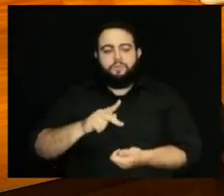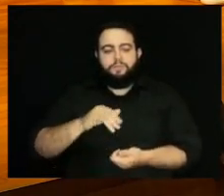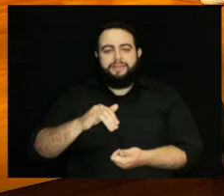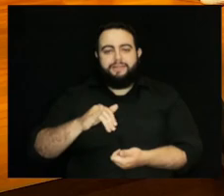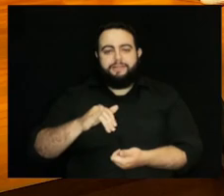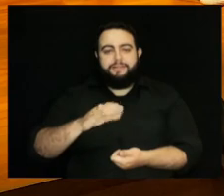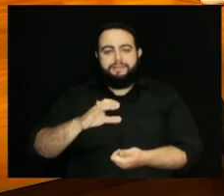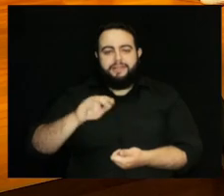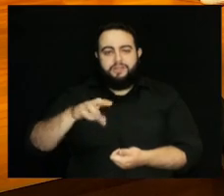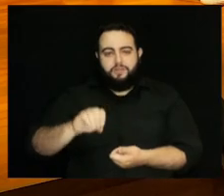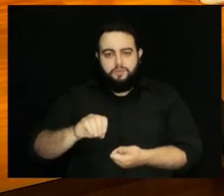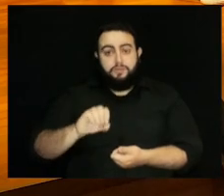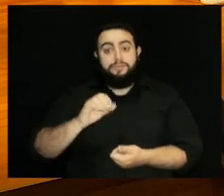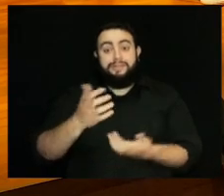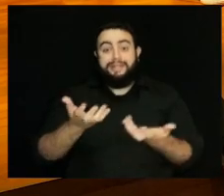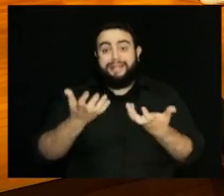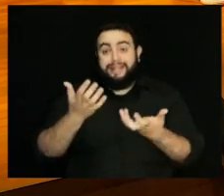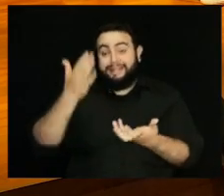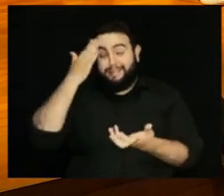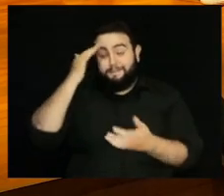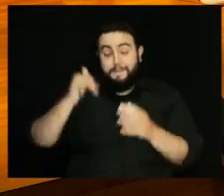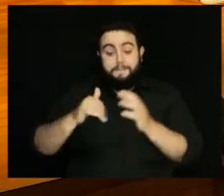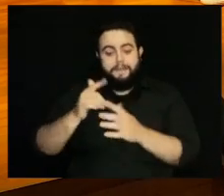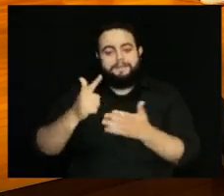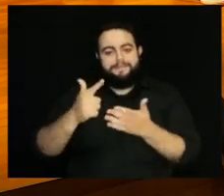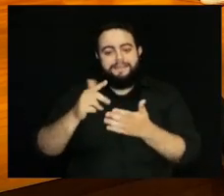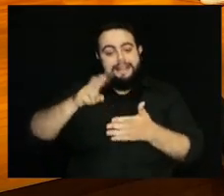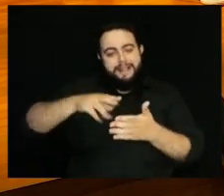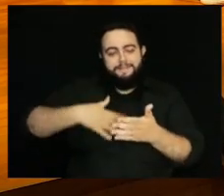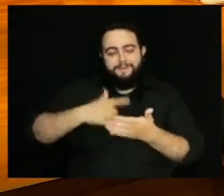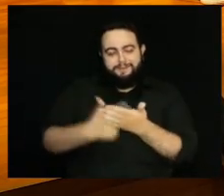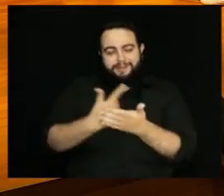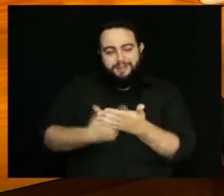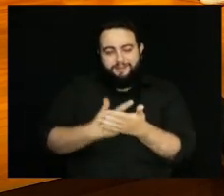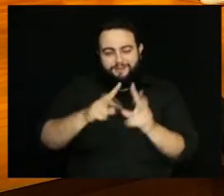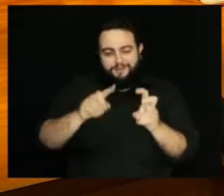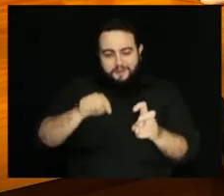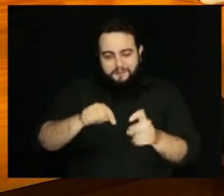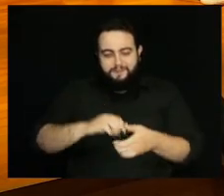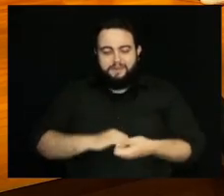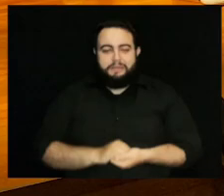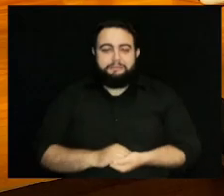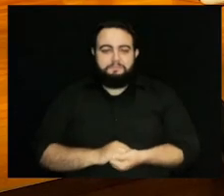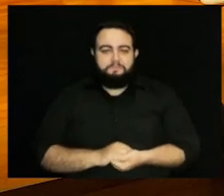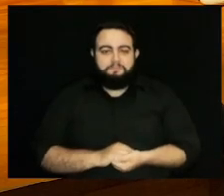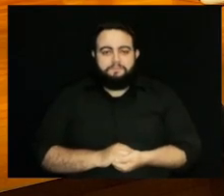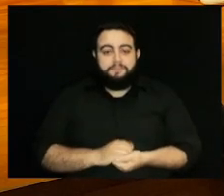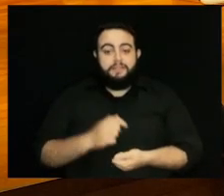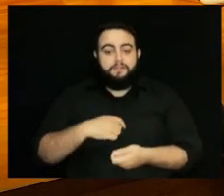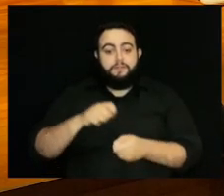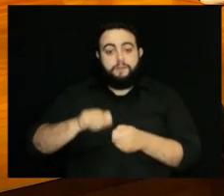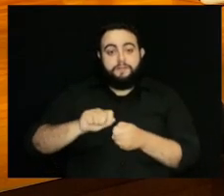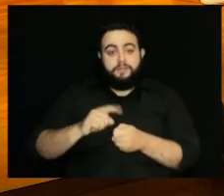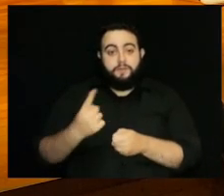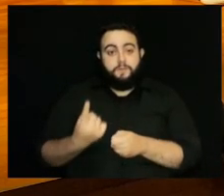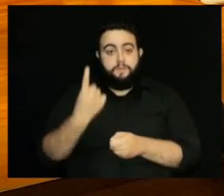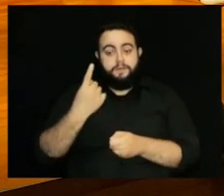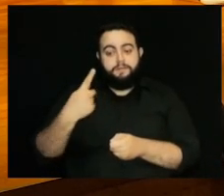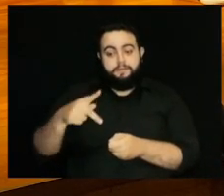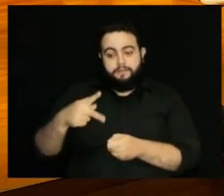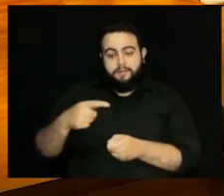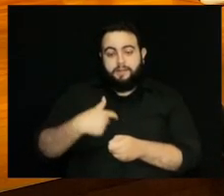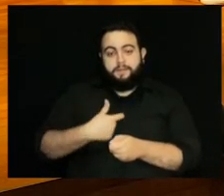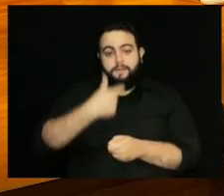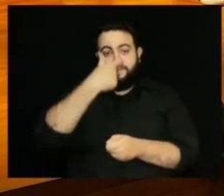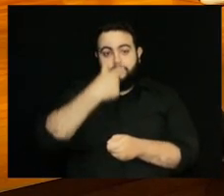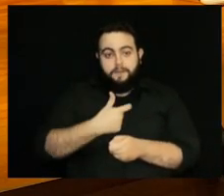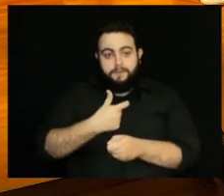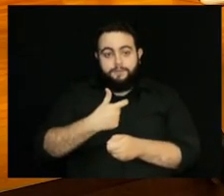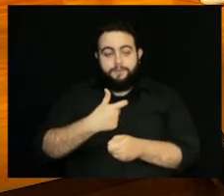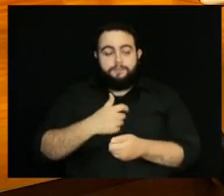mais sobre isso, leiam Lupicínio: Uma Biografia Musical. Eu vou fazer uma dele que eu acho assim, nossa